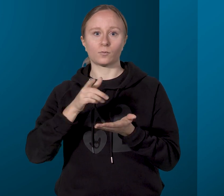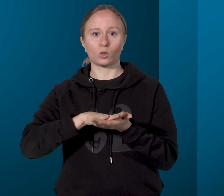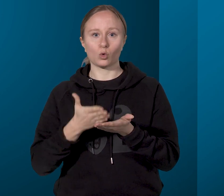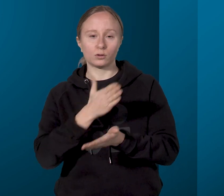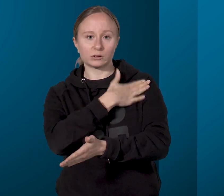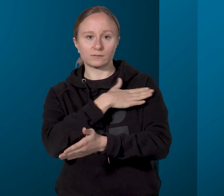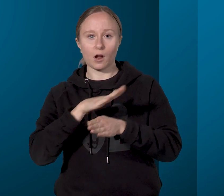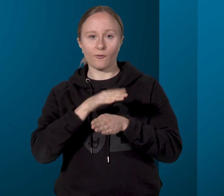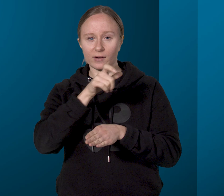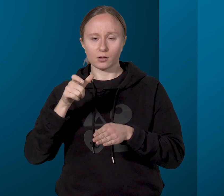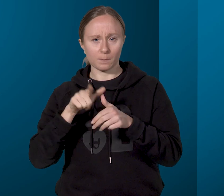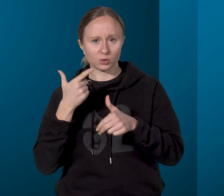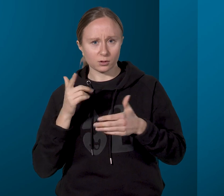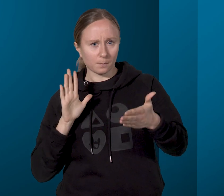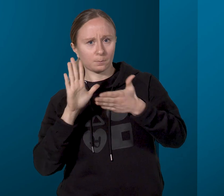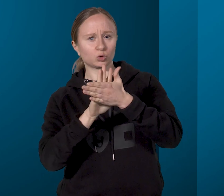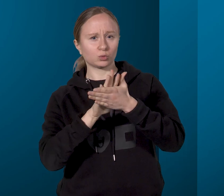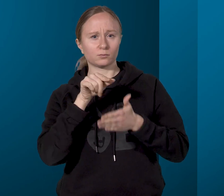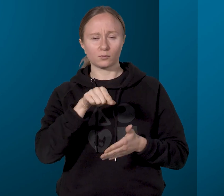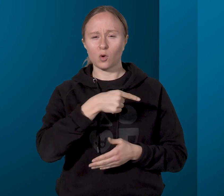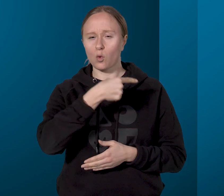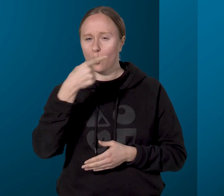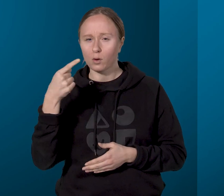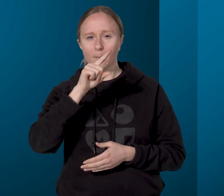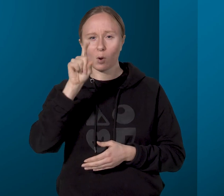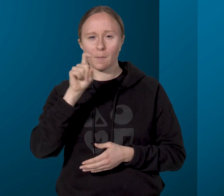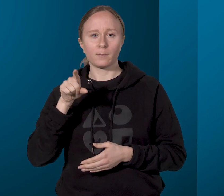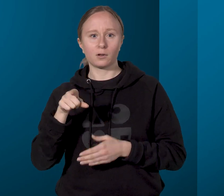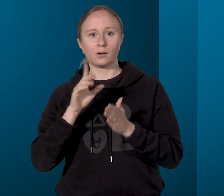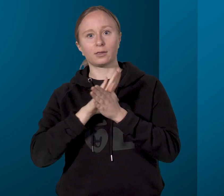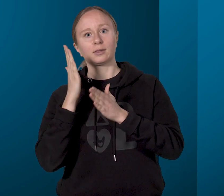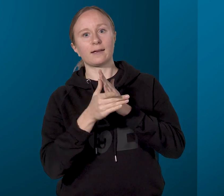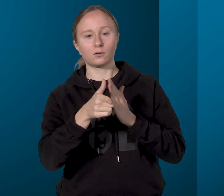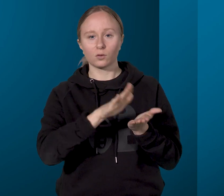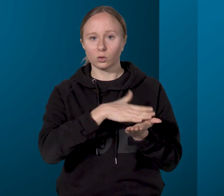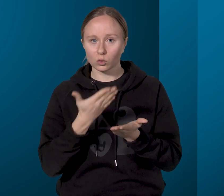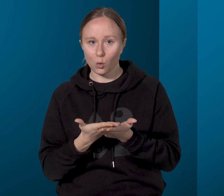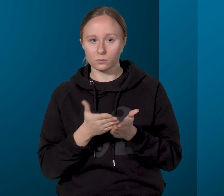långvariga problem med tillgängligheten av tolkning -